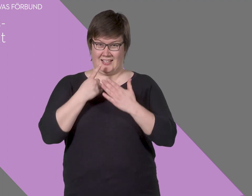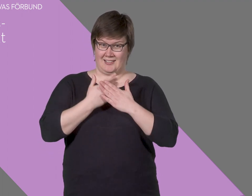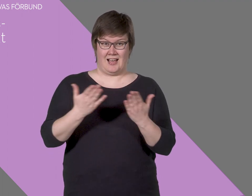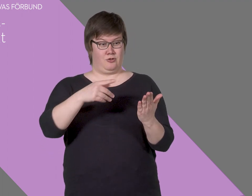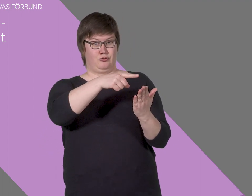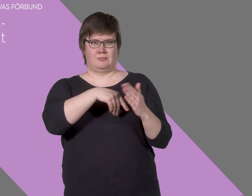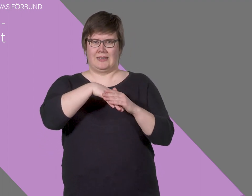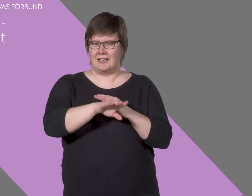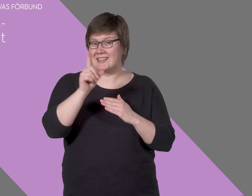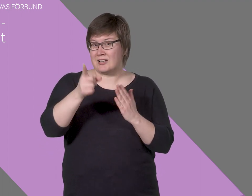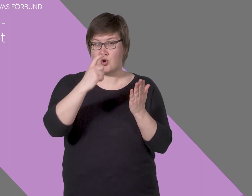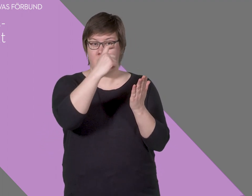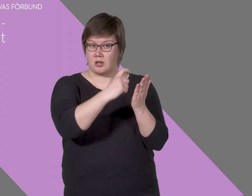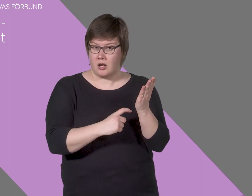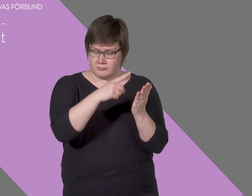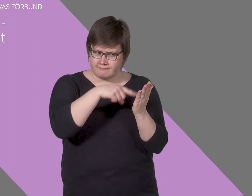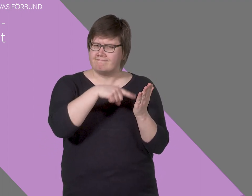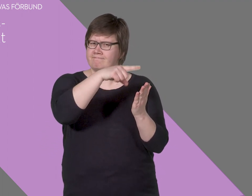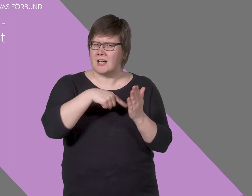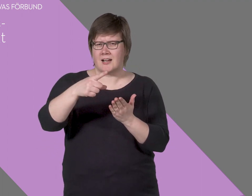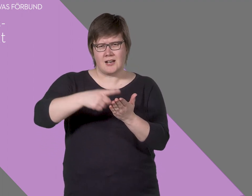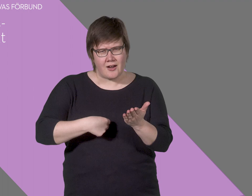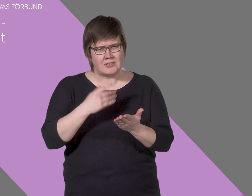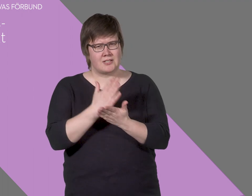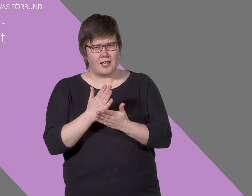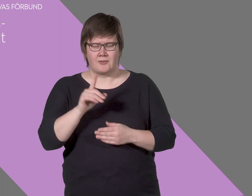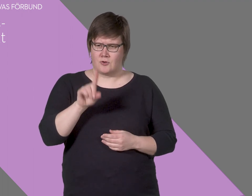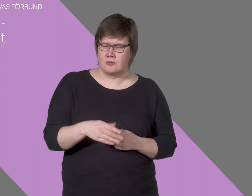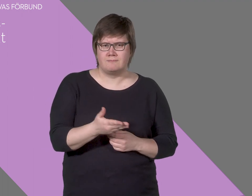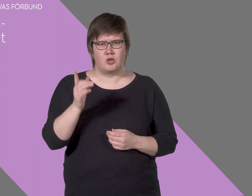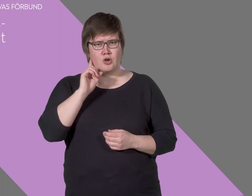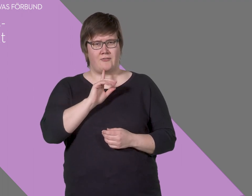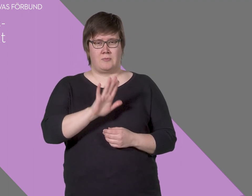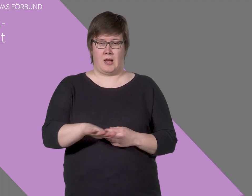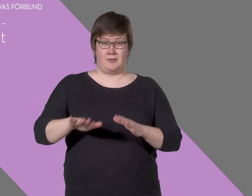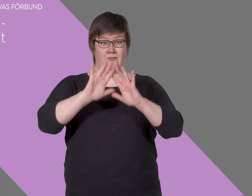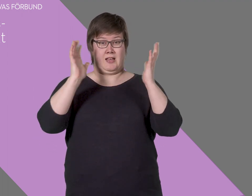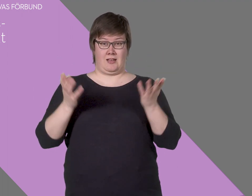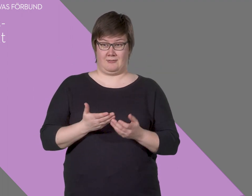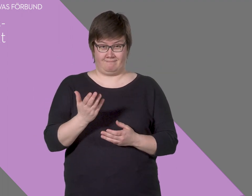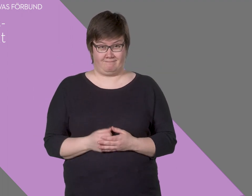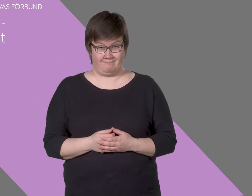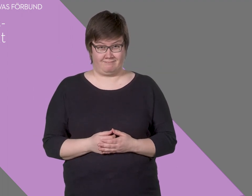Deklarationen innehåller tio artiklar som kräver rättigheter - för alla döva barn i världen.